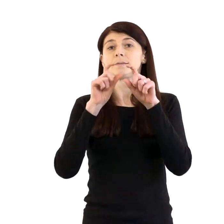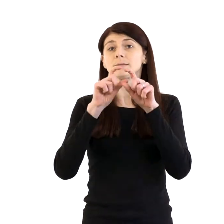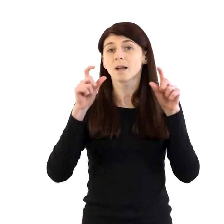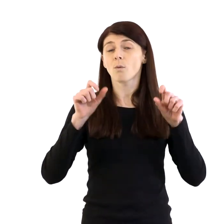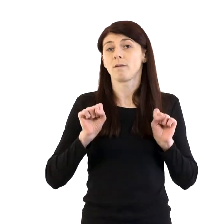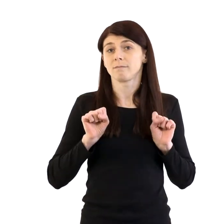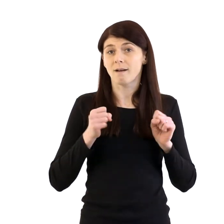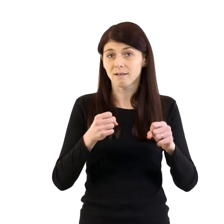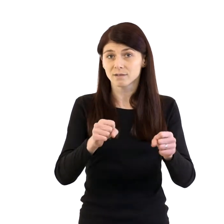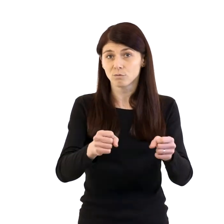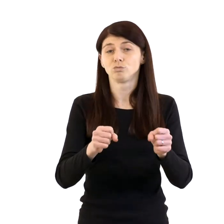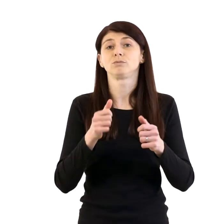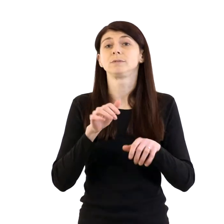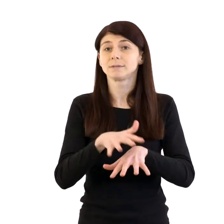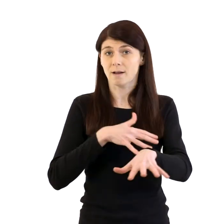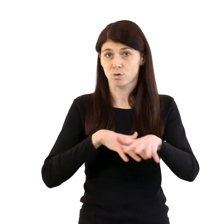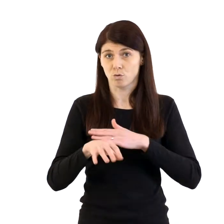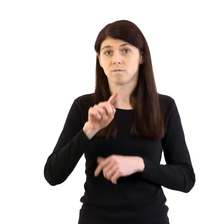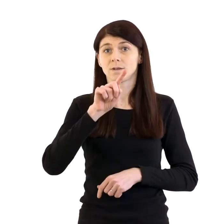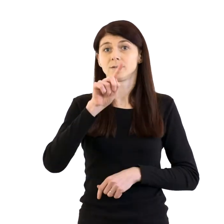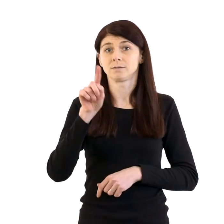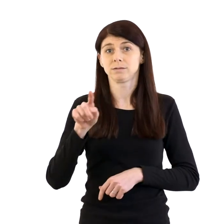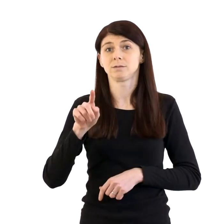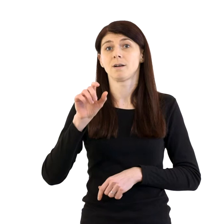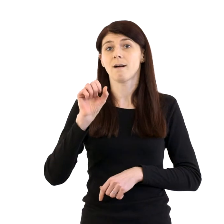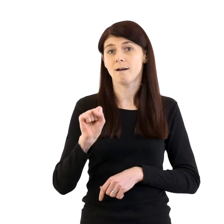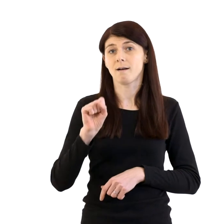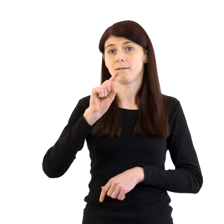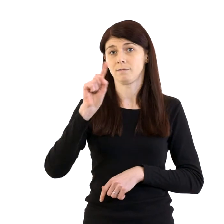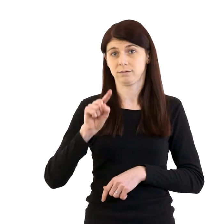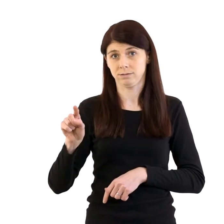Zakład Aktywności Zawodowej ZAZ